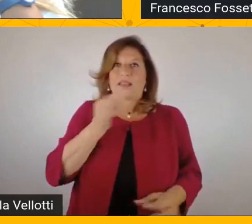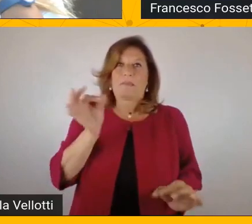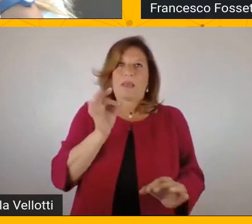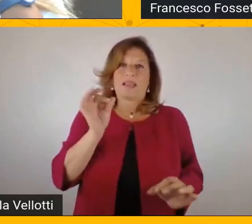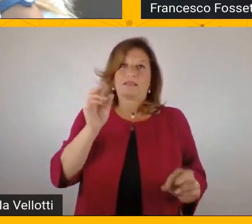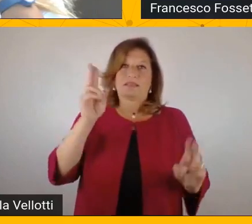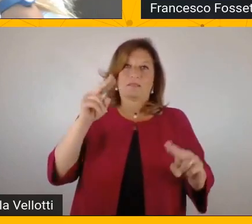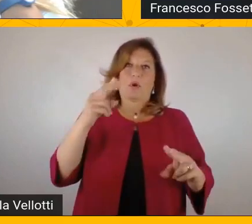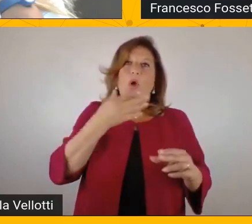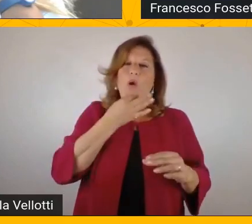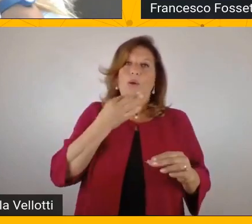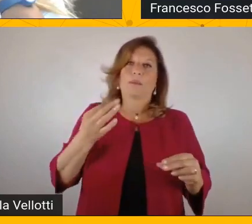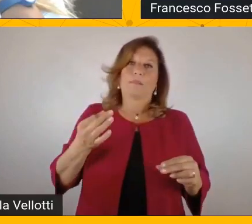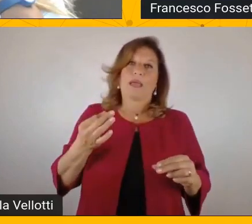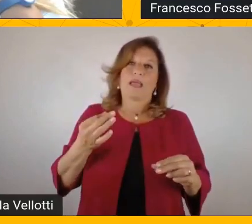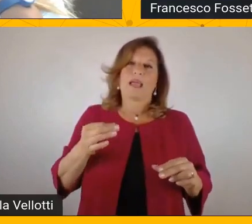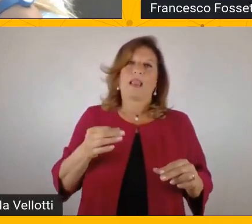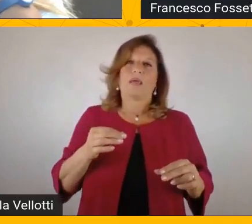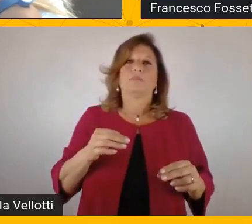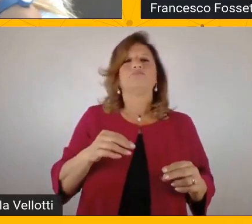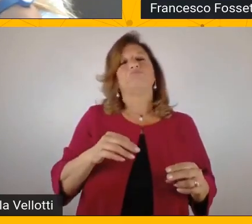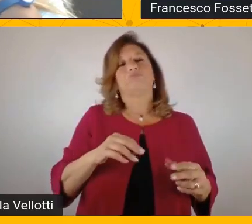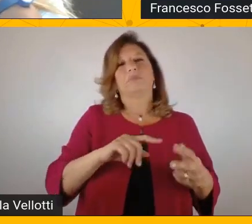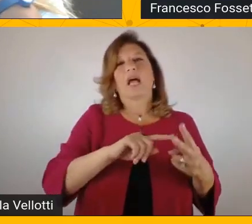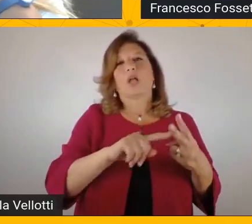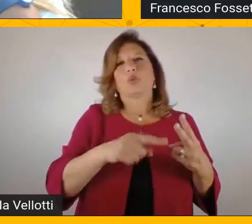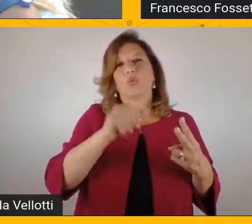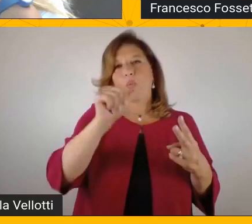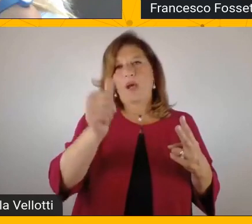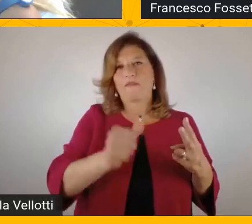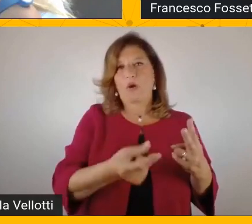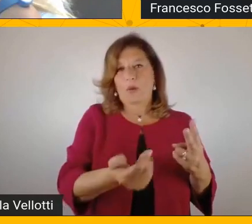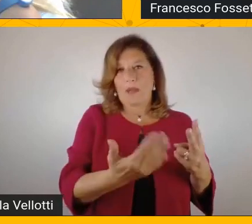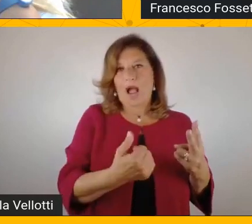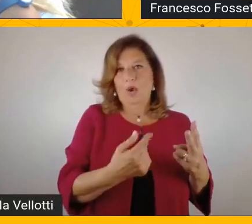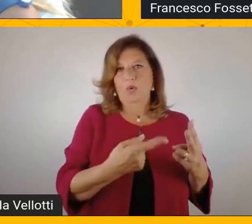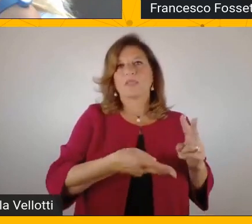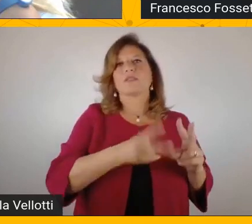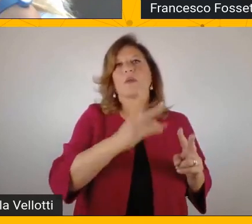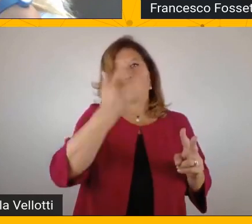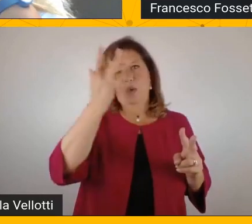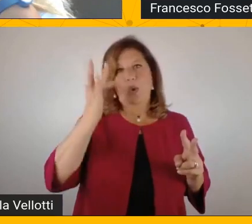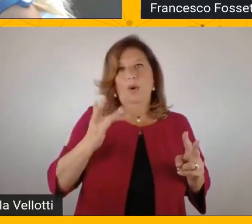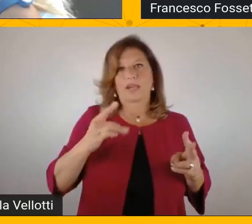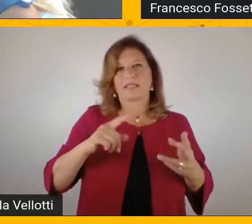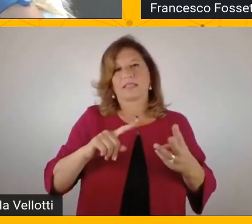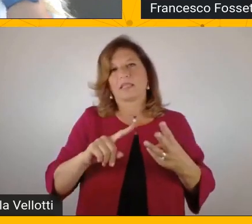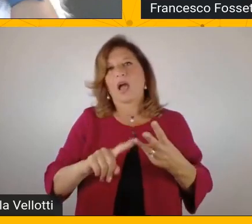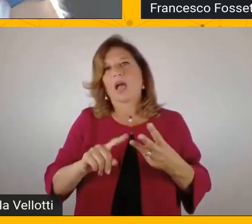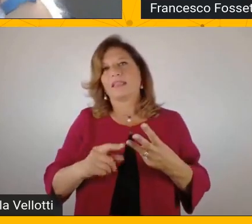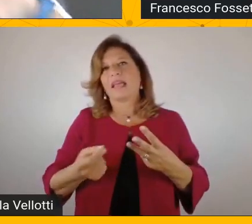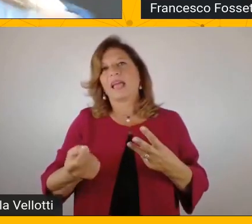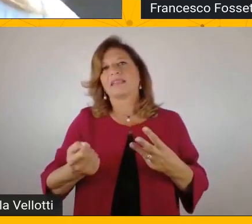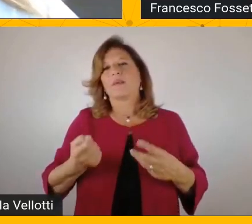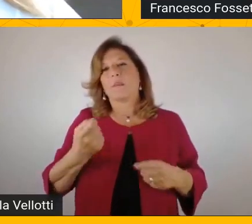quindi i primi due sono un po' più rischiosi l'altro magari